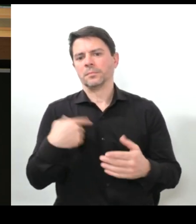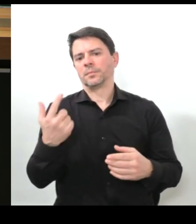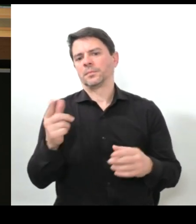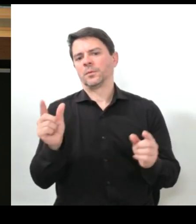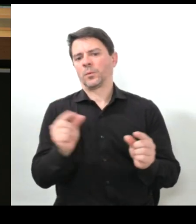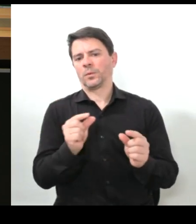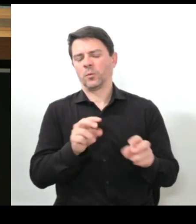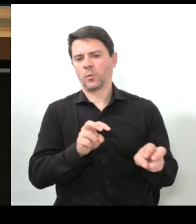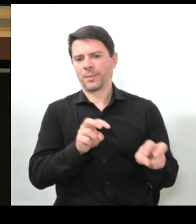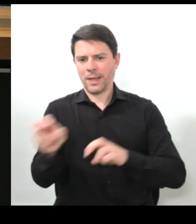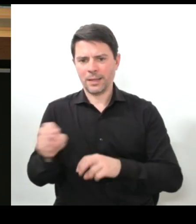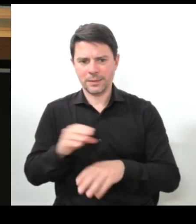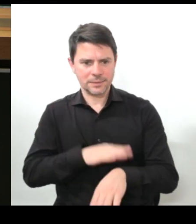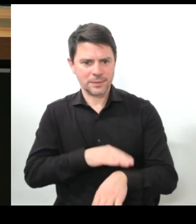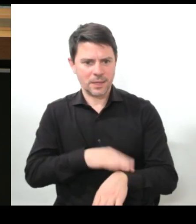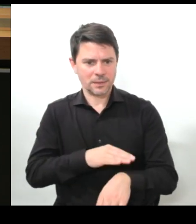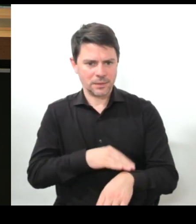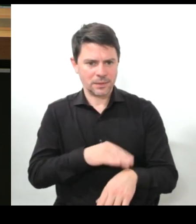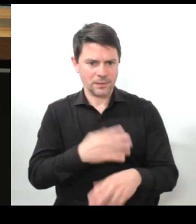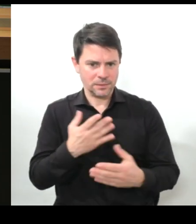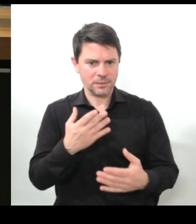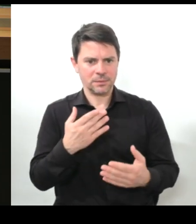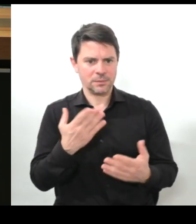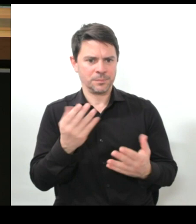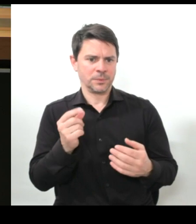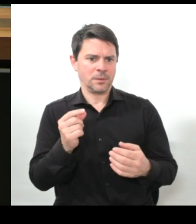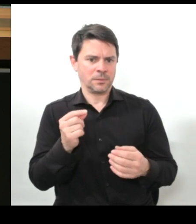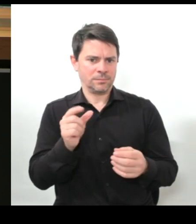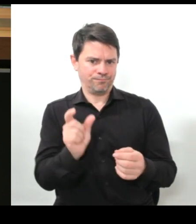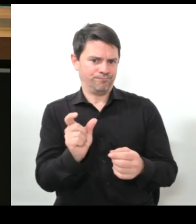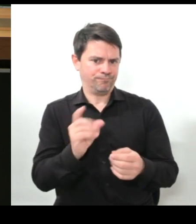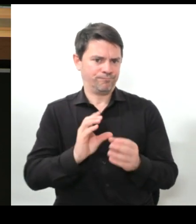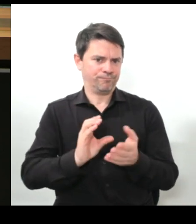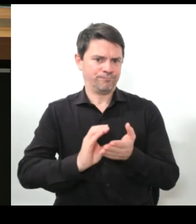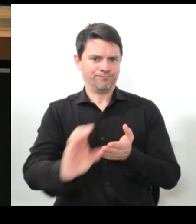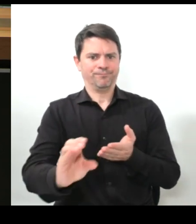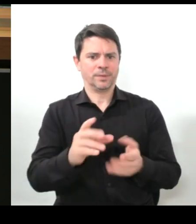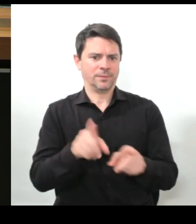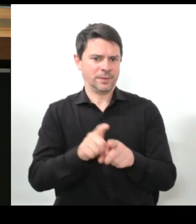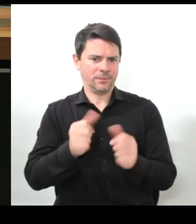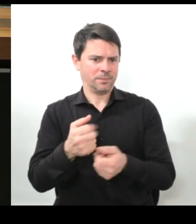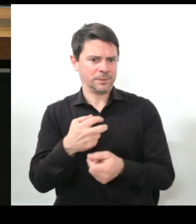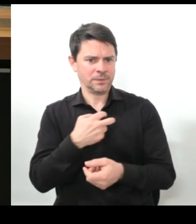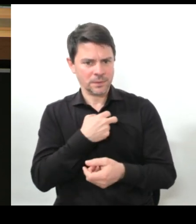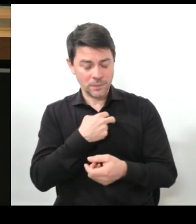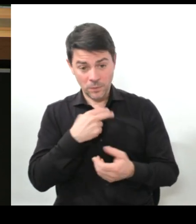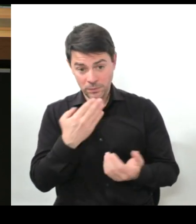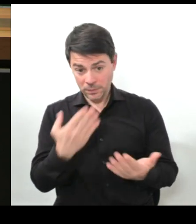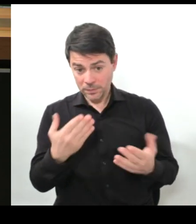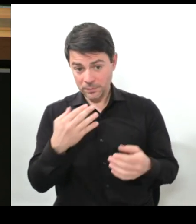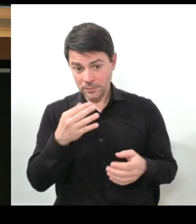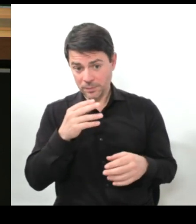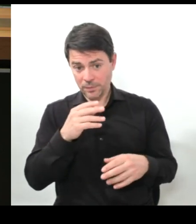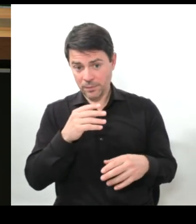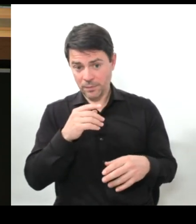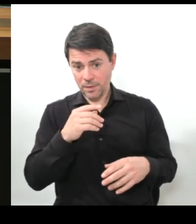anderes Seite liegen. Das wäre vielleicht was, worüber man reden kann. Meine Damen und Herren, aber lassen Sie uns da zu einem vernünftigen Ergebnis kommen,